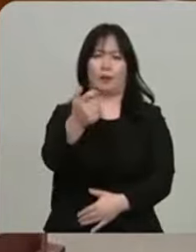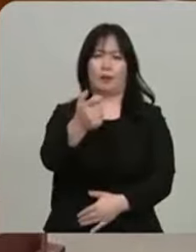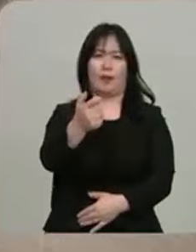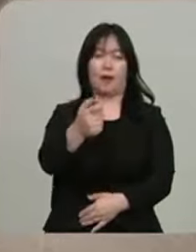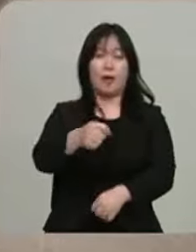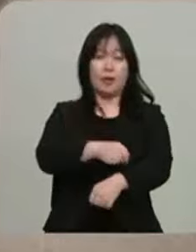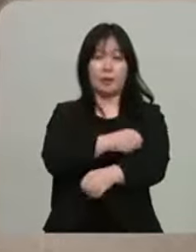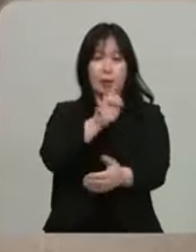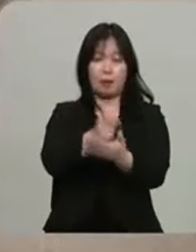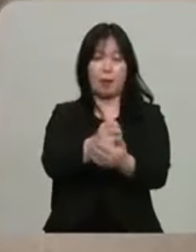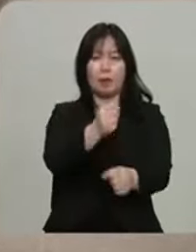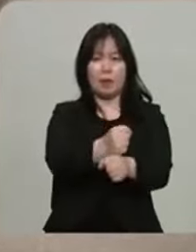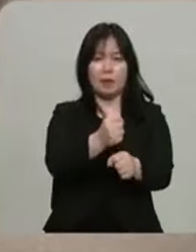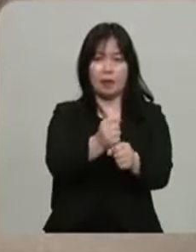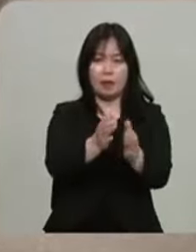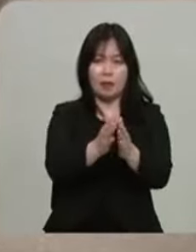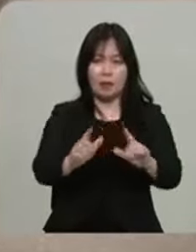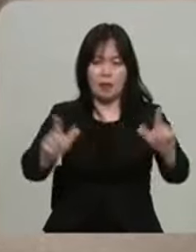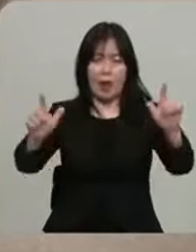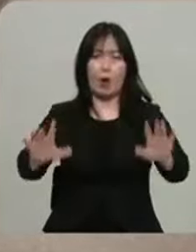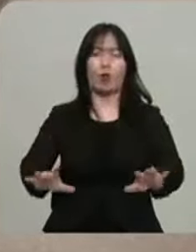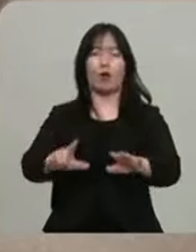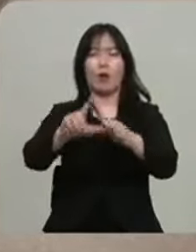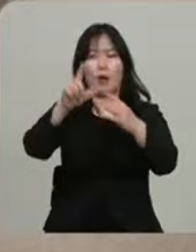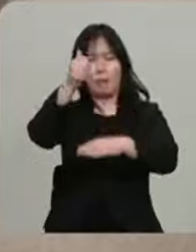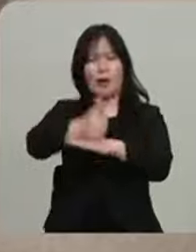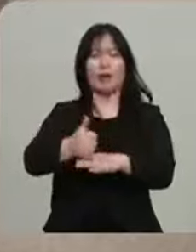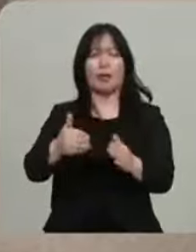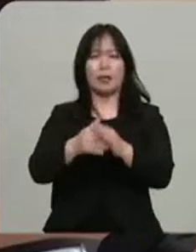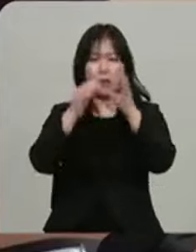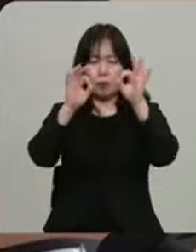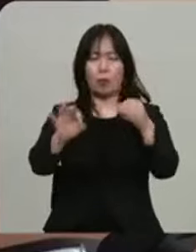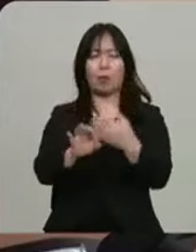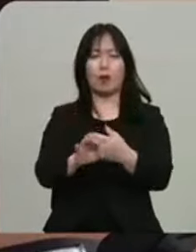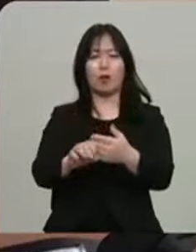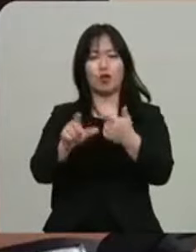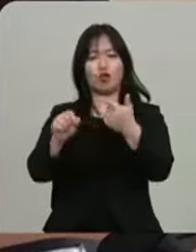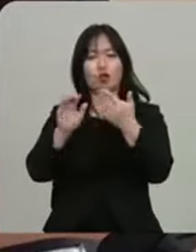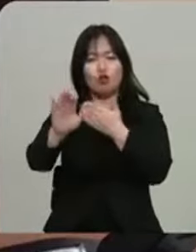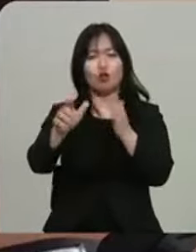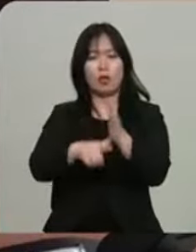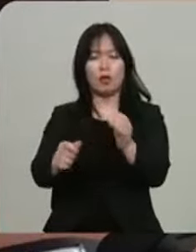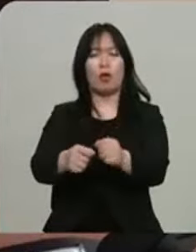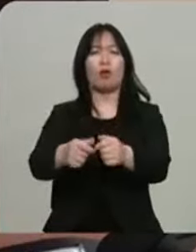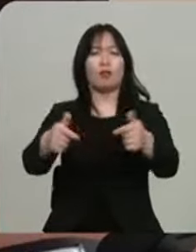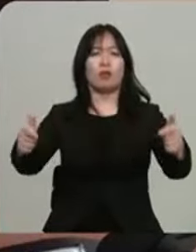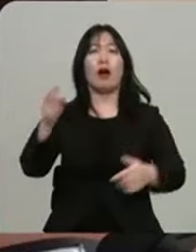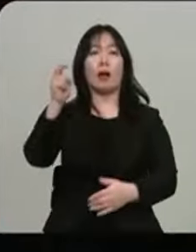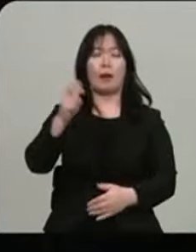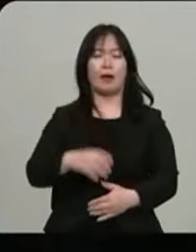특별법 개정안 시행 날짜가 올해 말인 점을 감안하면 하반기에는 더 늘어날 것으로 보입니다.